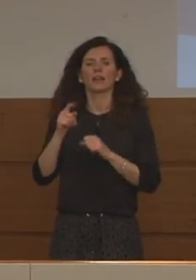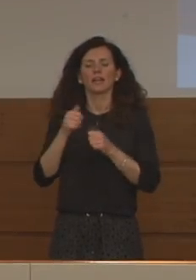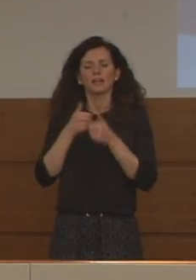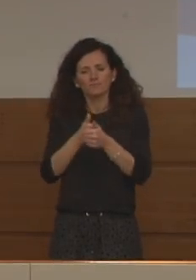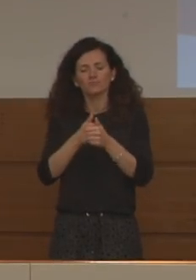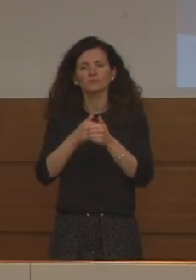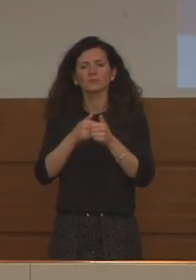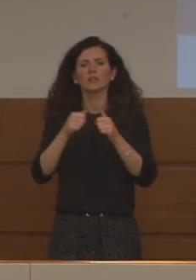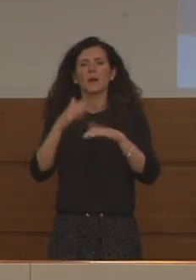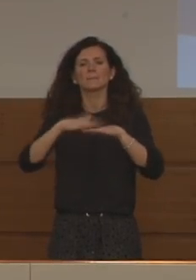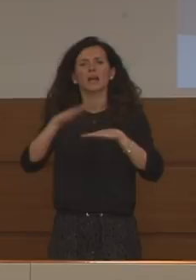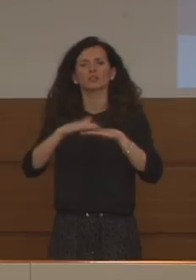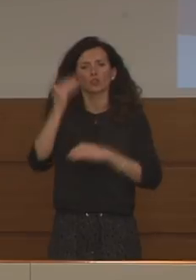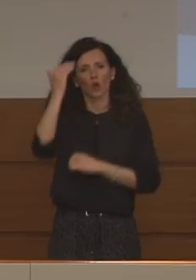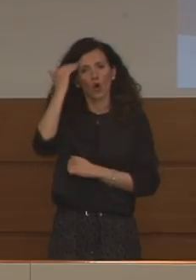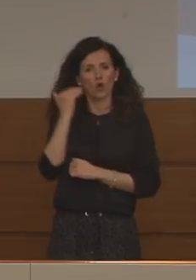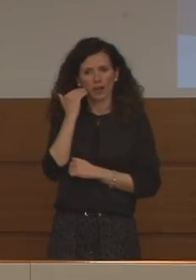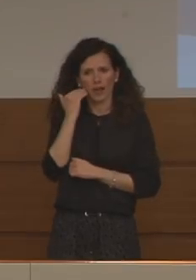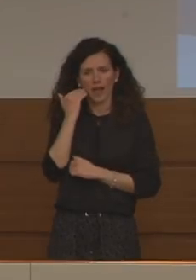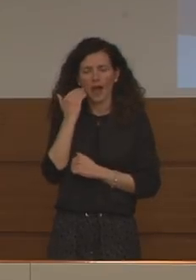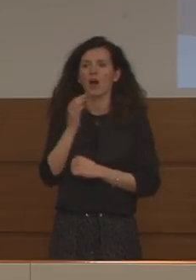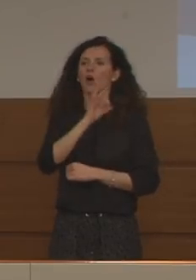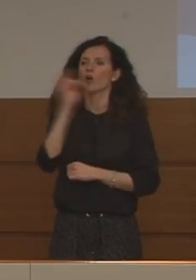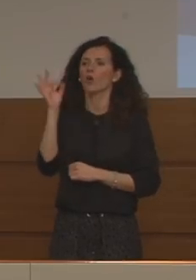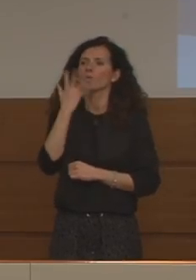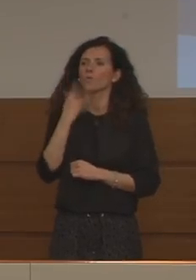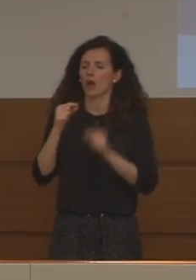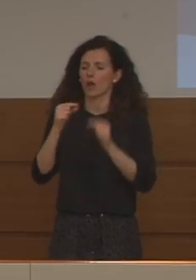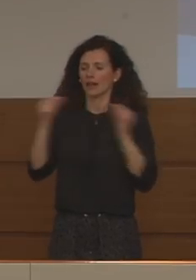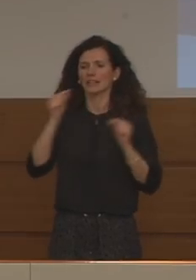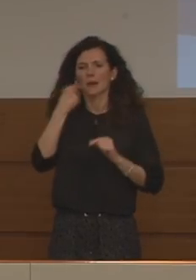anche fare tamponi, più tamponi agli asintomatici, cioè a persone che sono vicine